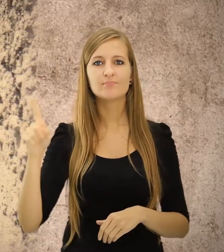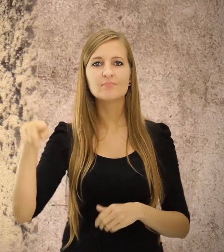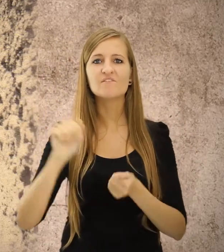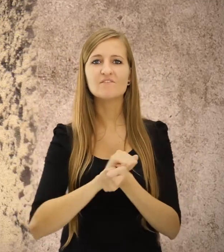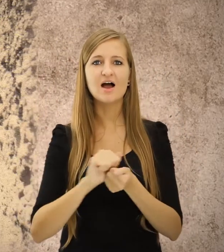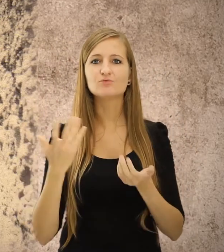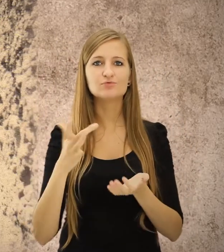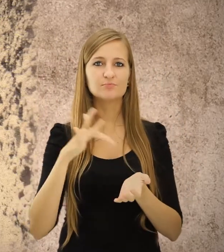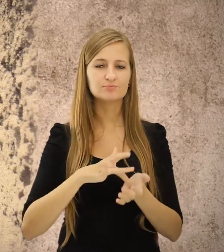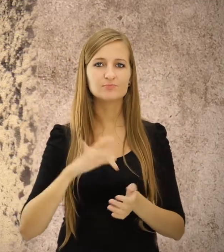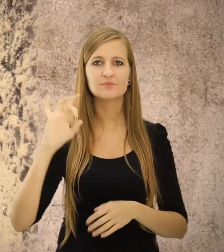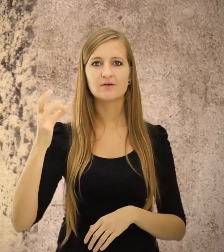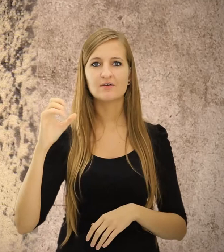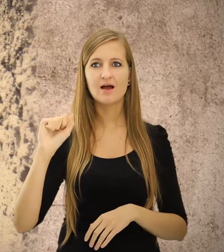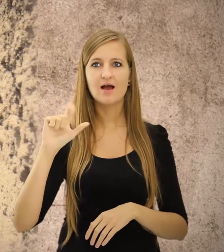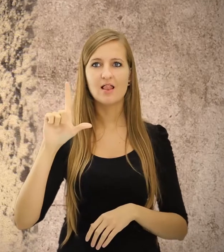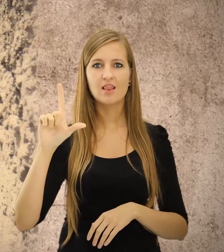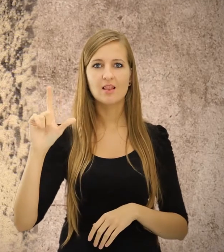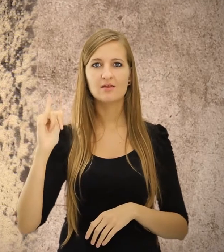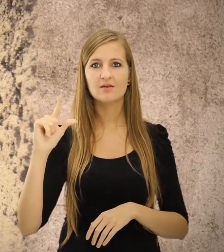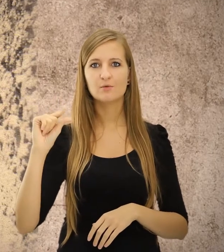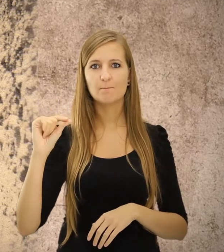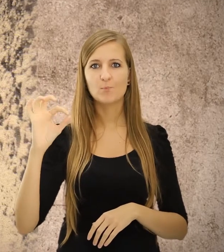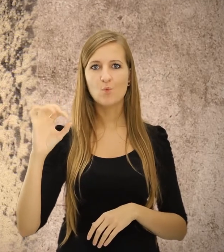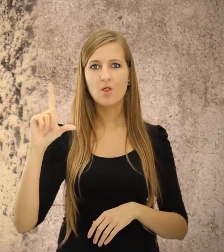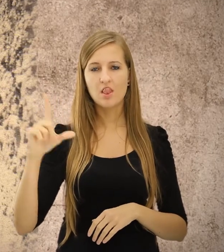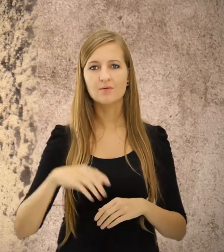Ci żołnierze walczyli na półwyspie Gallipoli,